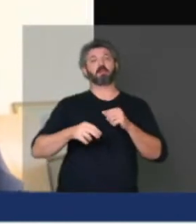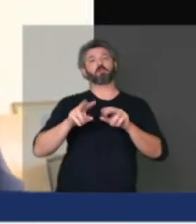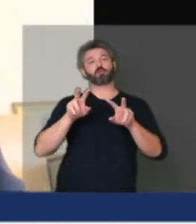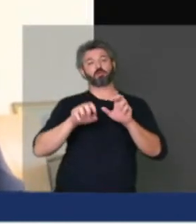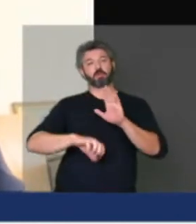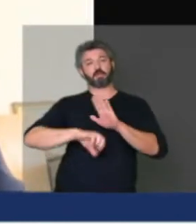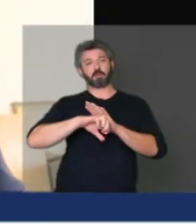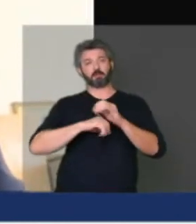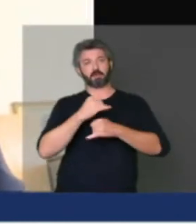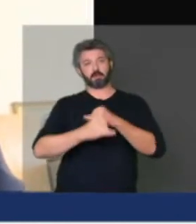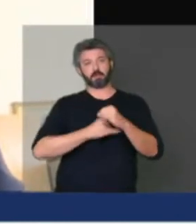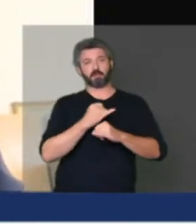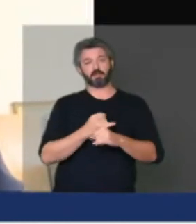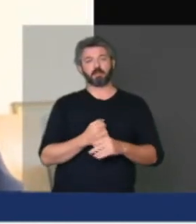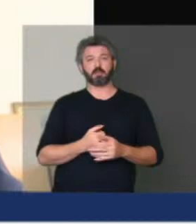NA INTERNET. POR ISSO EU PEÇO É VOSSA EXCELÊNCIA ADESÃO